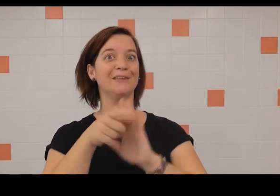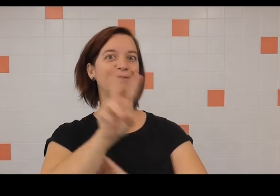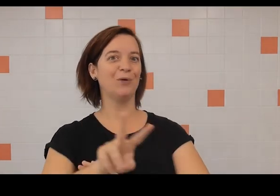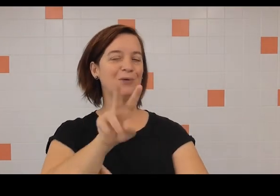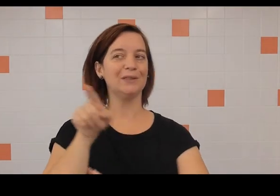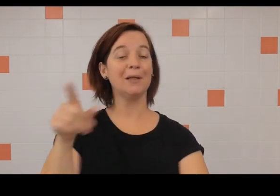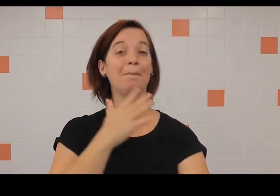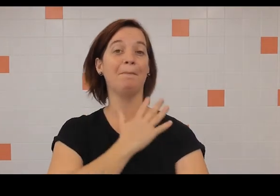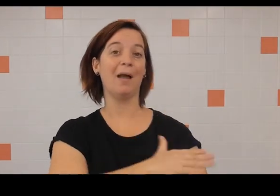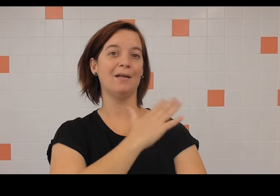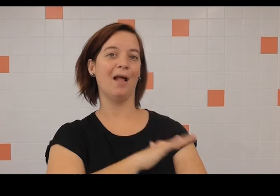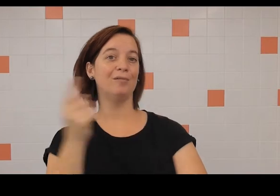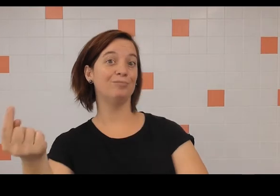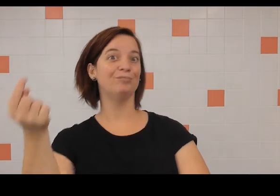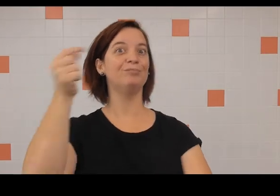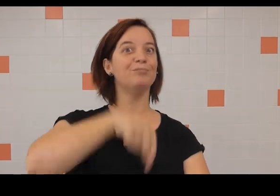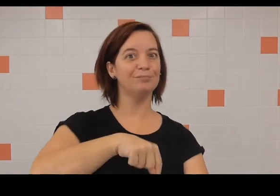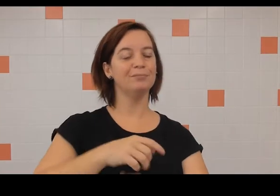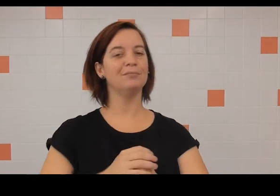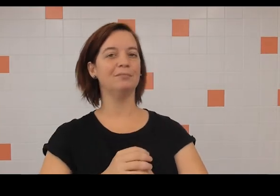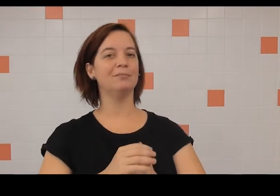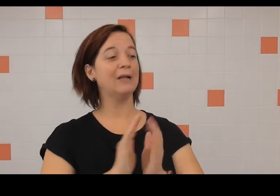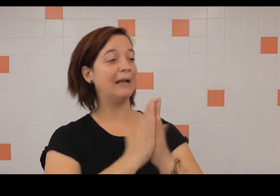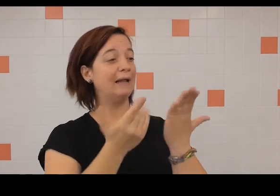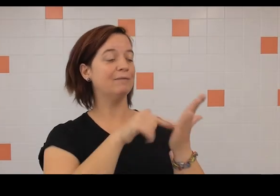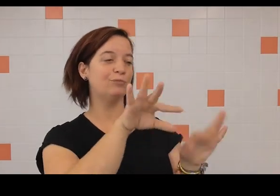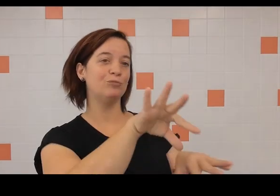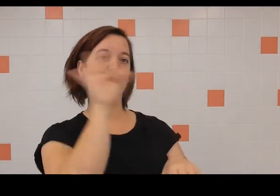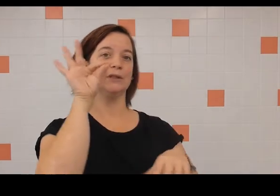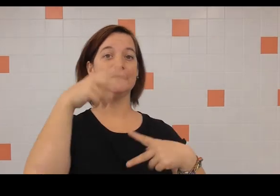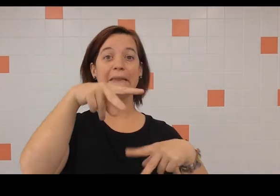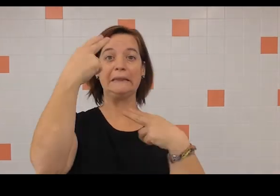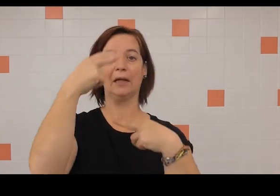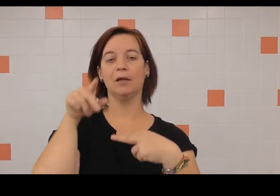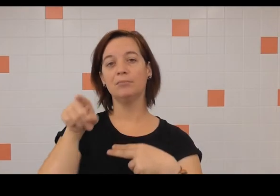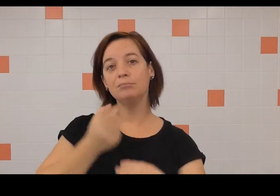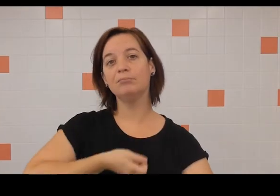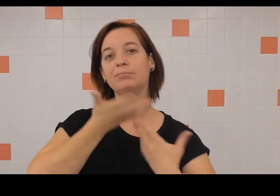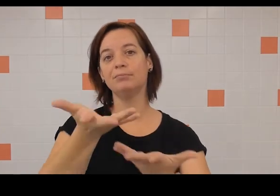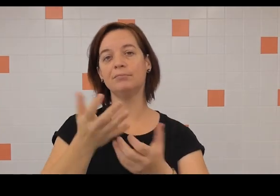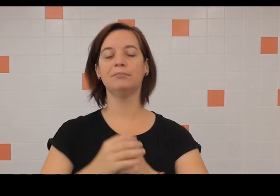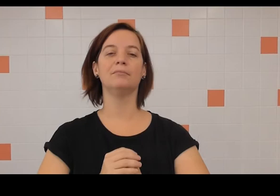Vendredi, Marianne viendra nous lire quelques extraits de son livre (en LSF).